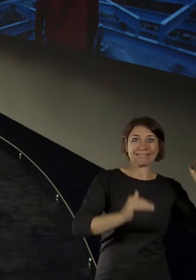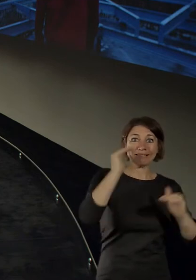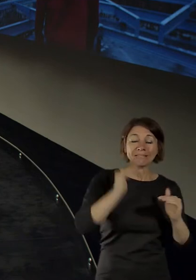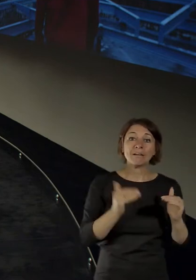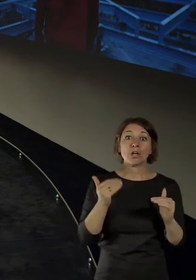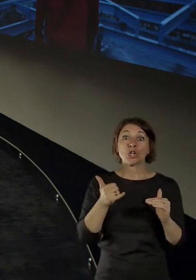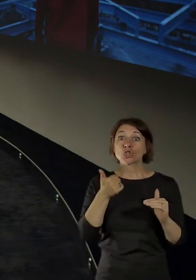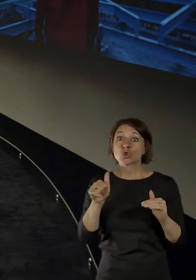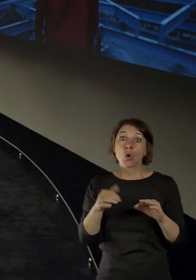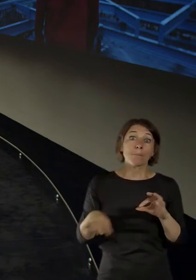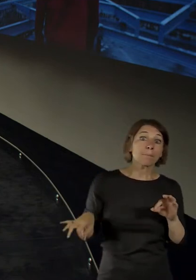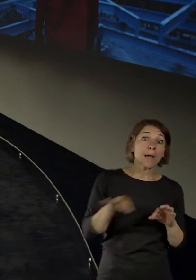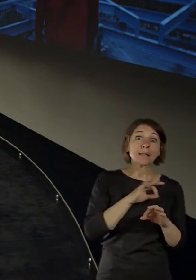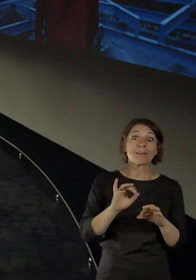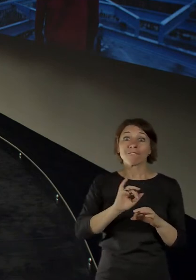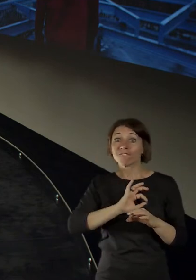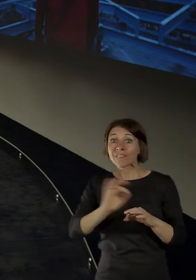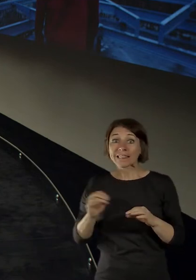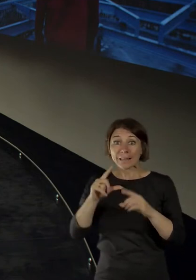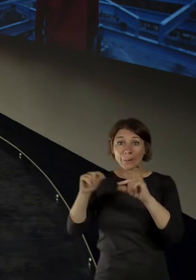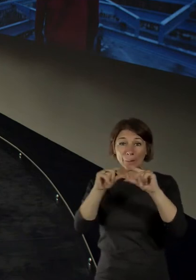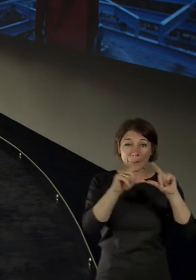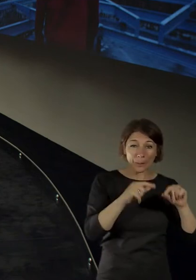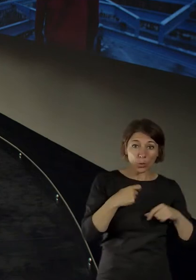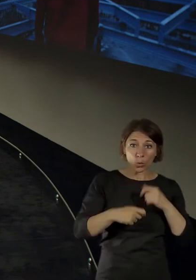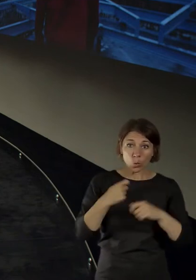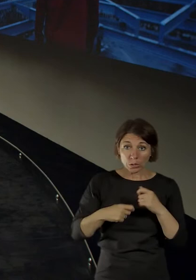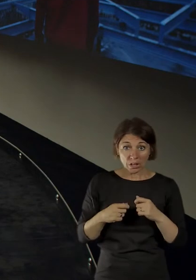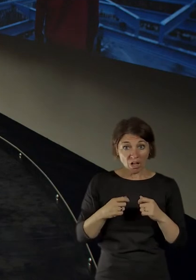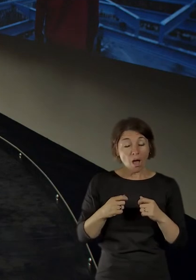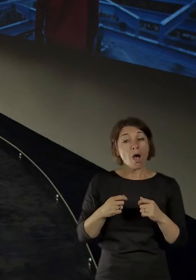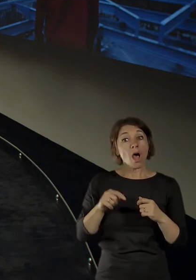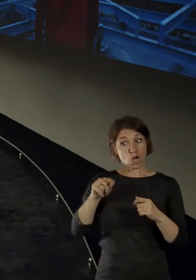už v rámci třeba Pražských stavebních předpisů byla ta výška nějakým způsobem regulována u té